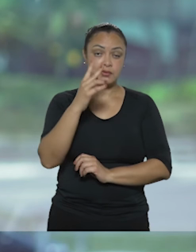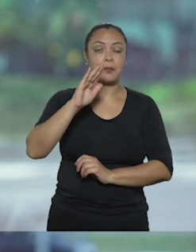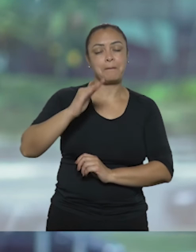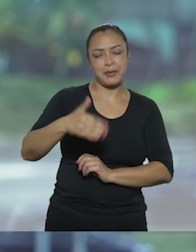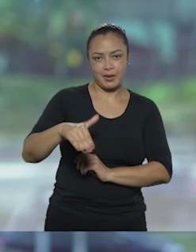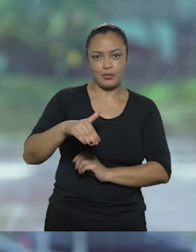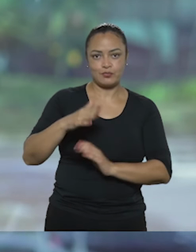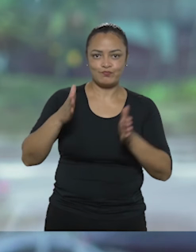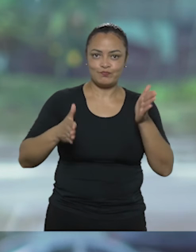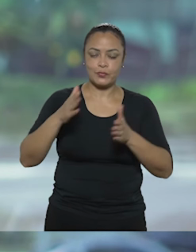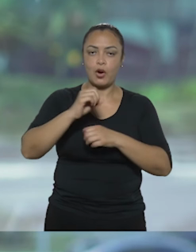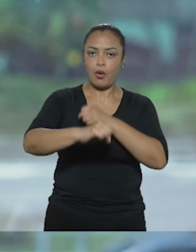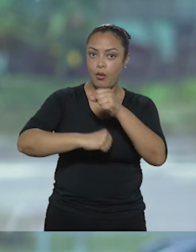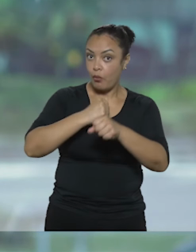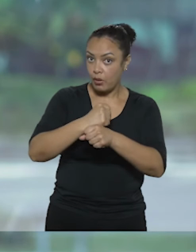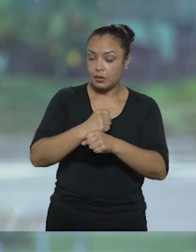Assim as taxas de juros longas, né?